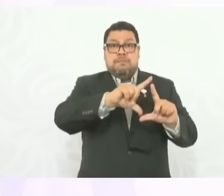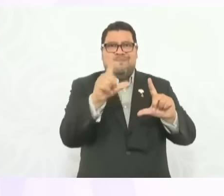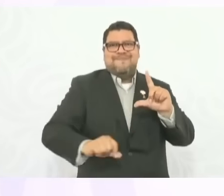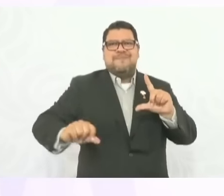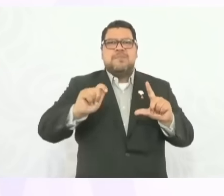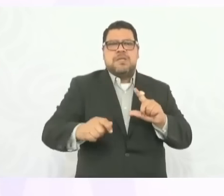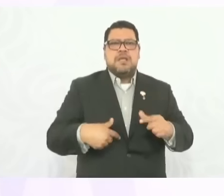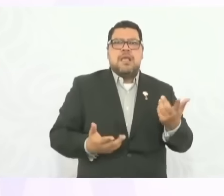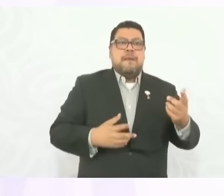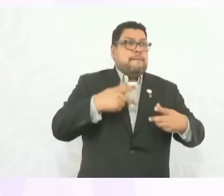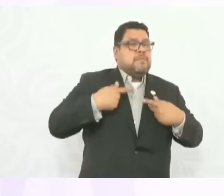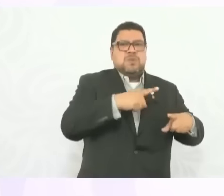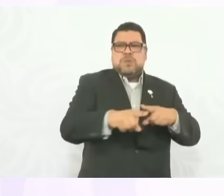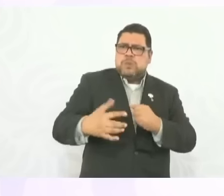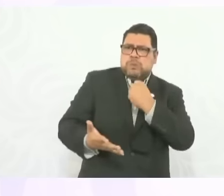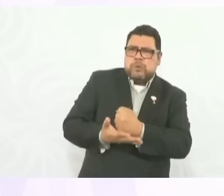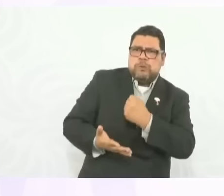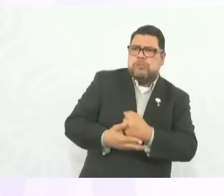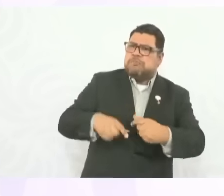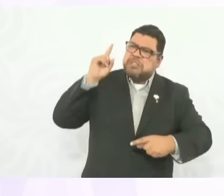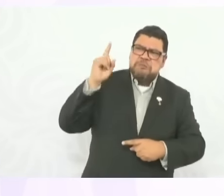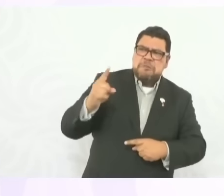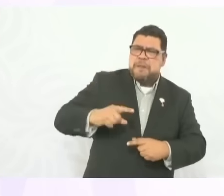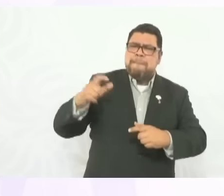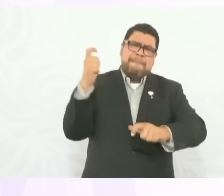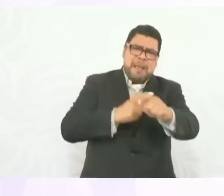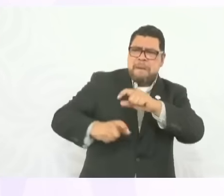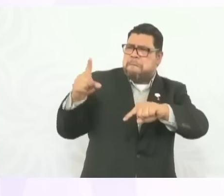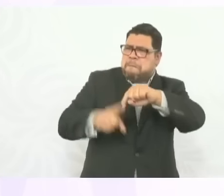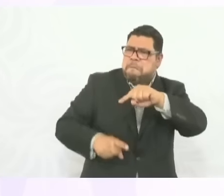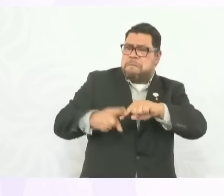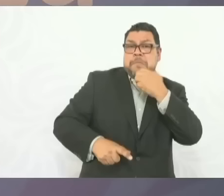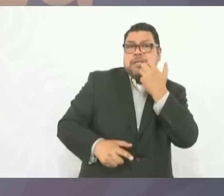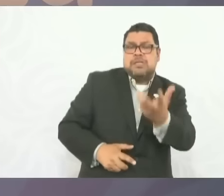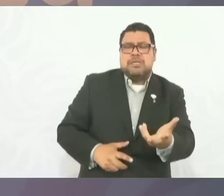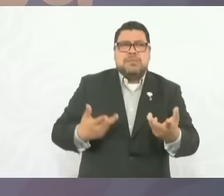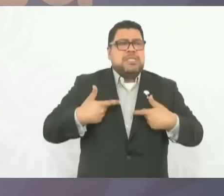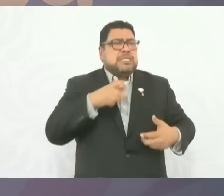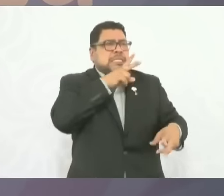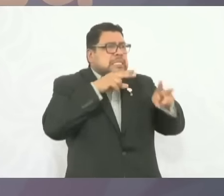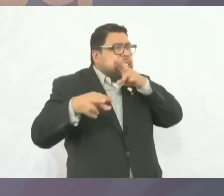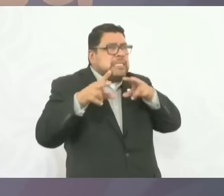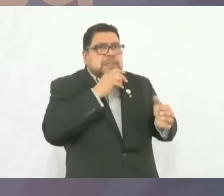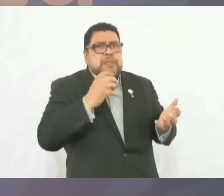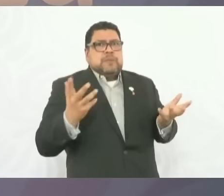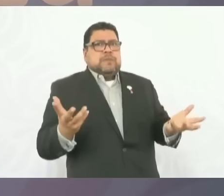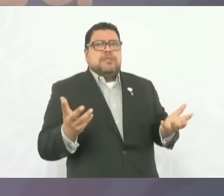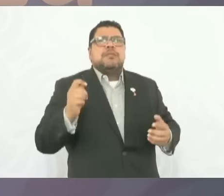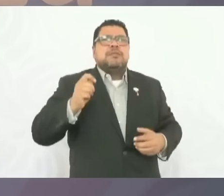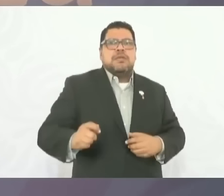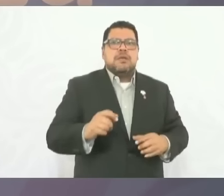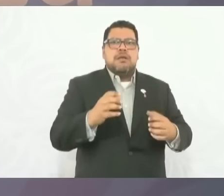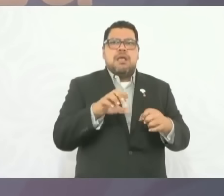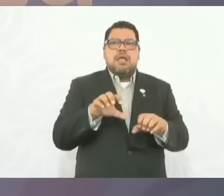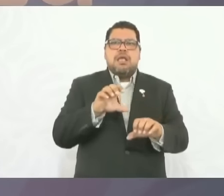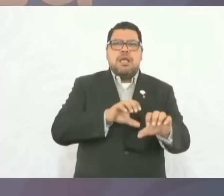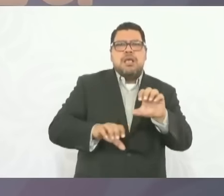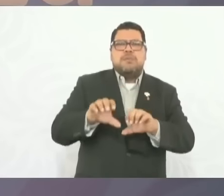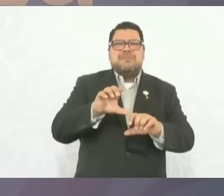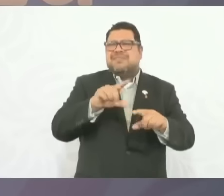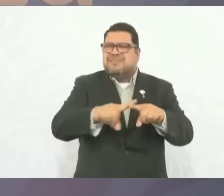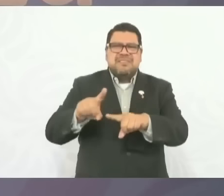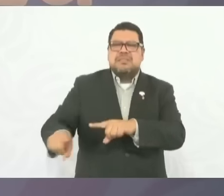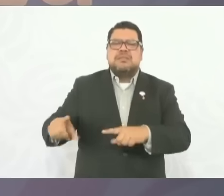diplomáticas, amenazas económicas e incertidumbre. Las compañías petroleras extranjeras se negaban